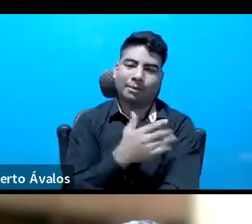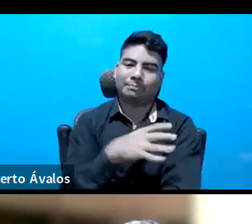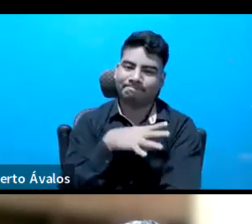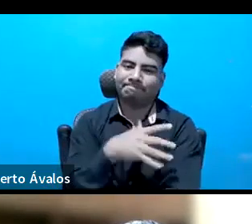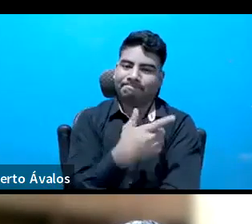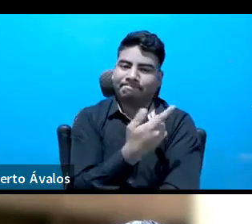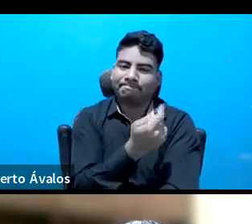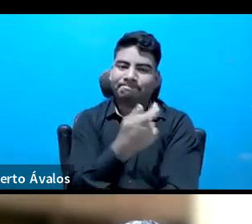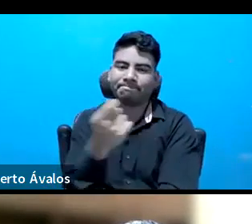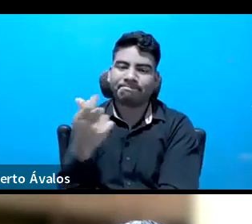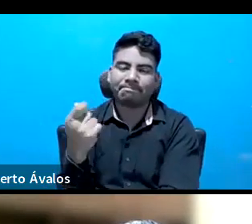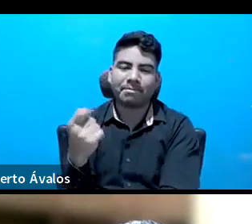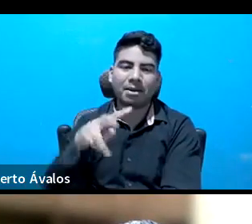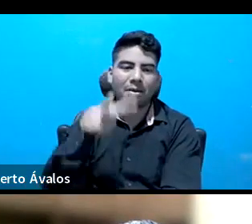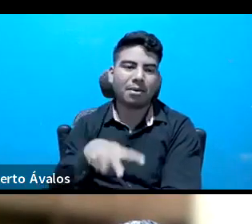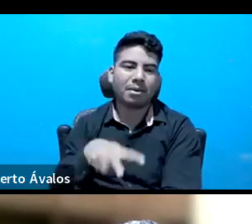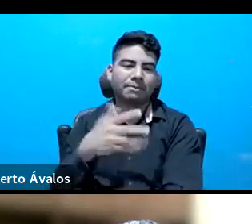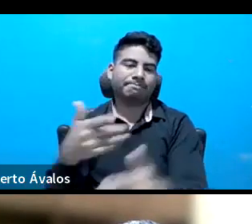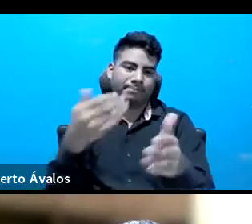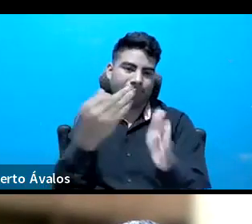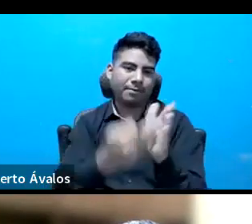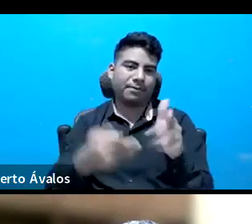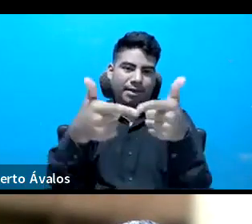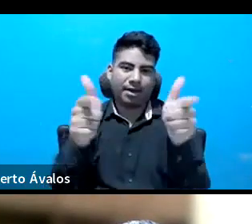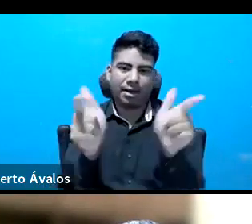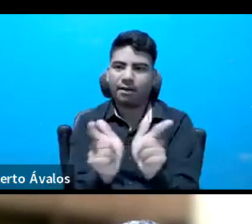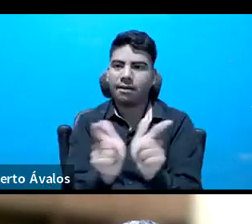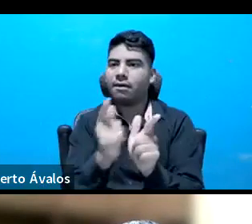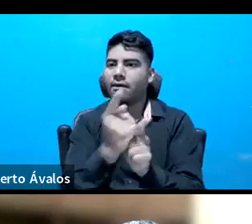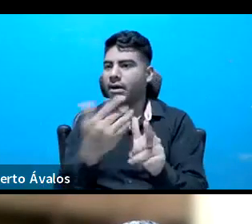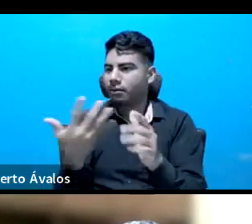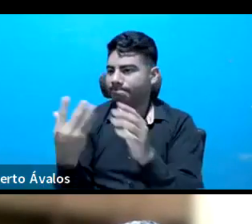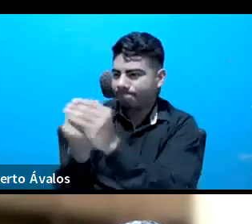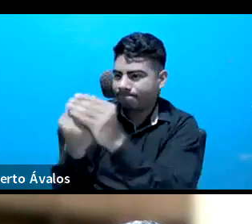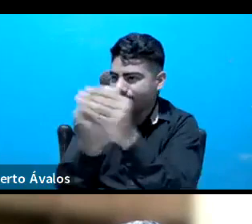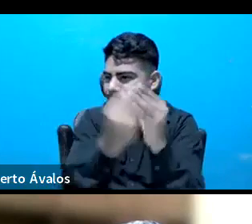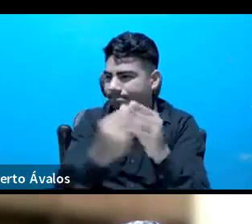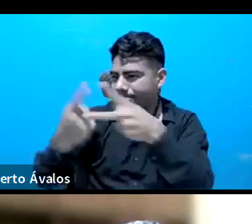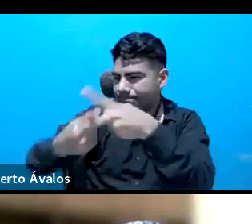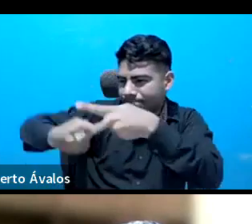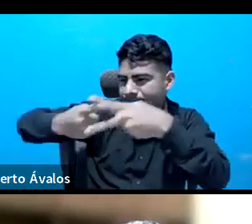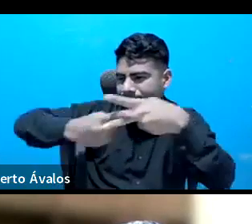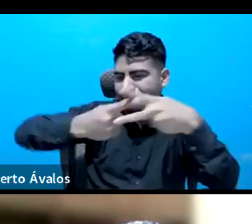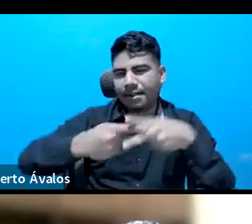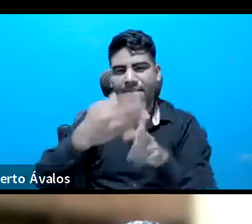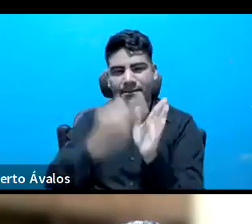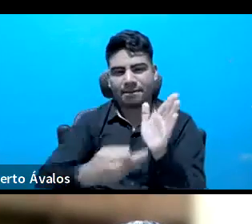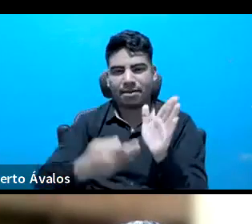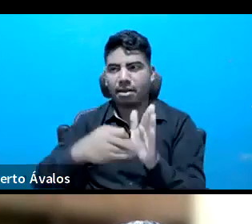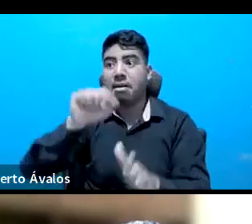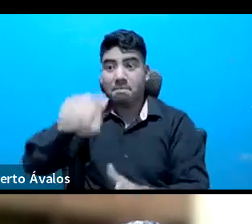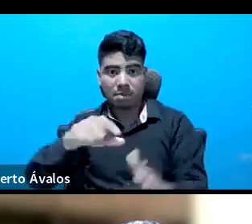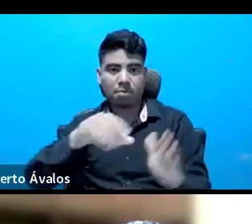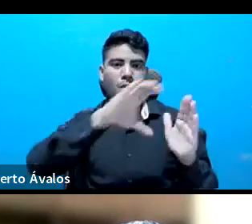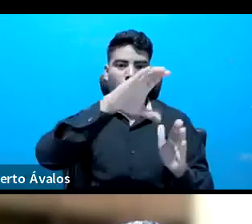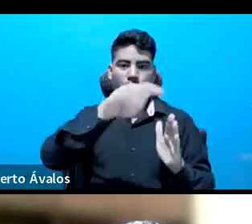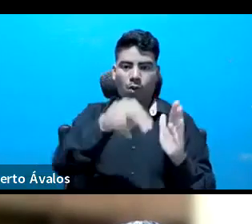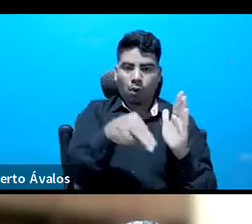amente cada vez más. cada vez más. Ay, un grupo un poco más rock. ás robusto en ás robusto en matemática educativa robusto en matemática educativa. Desafortunadamente.